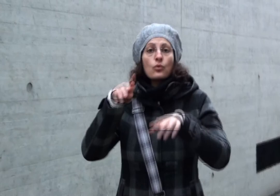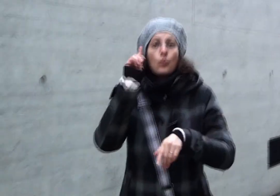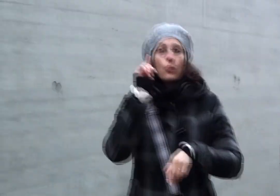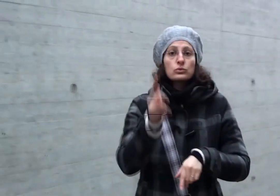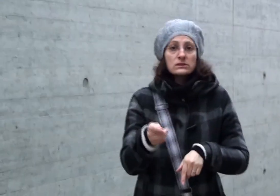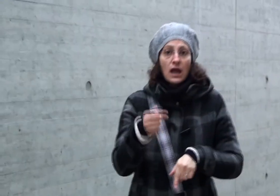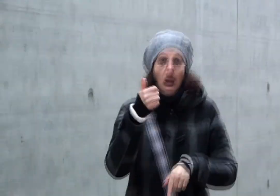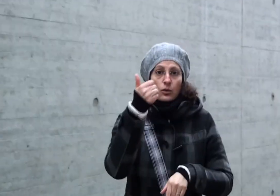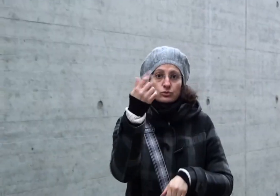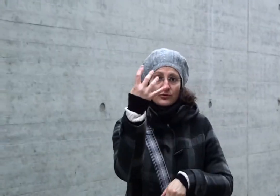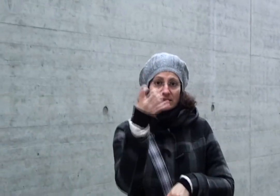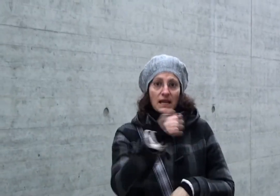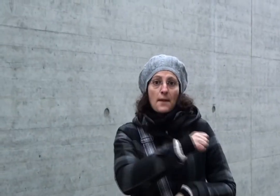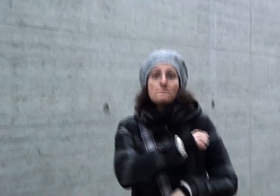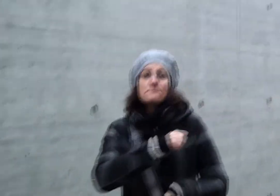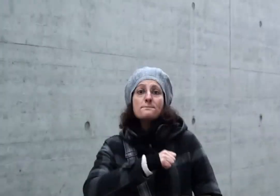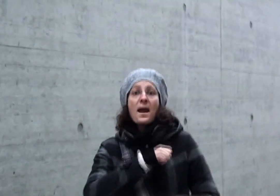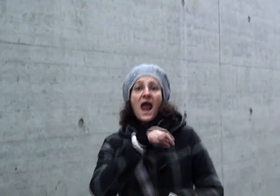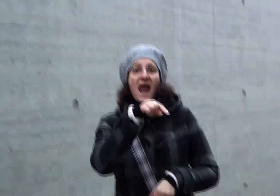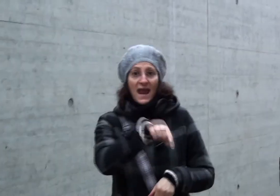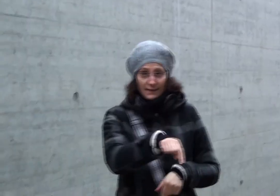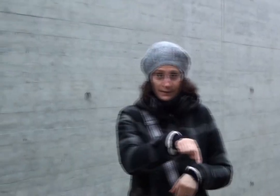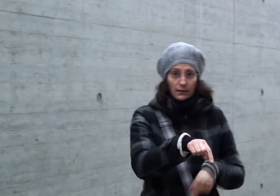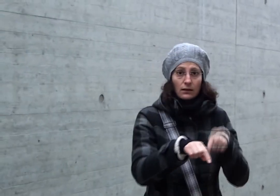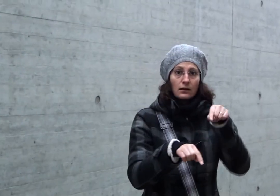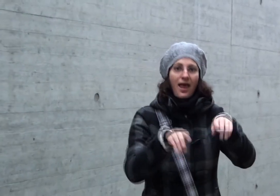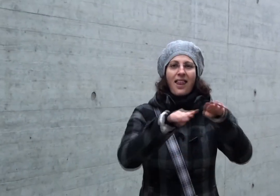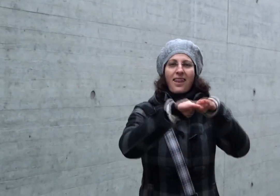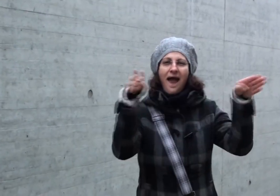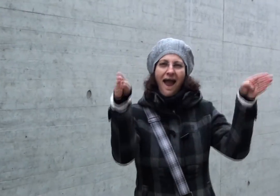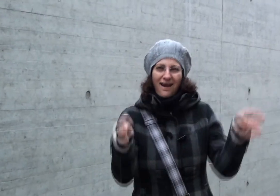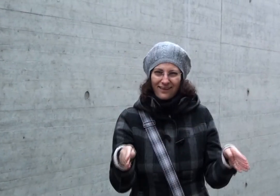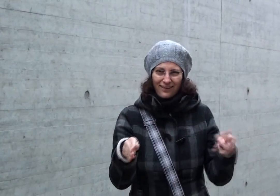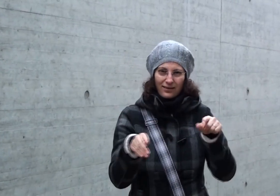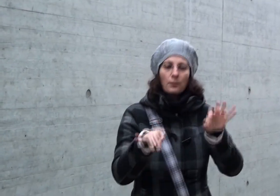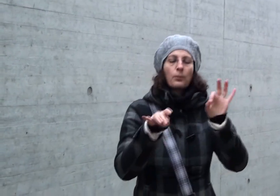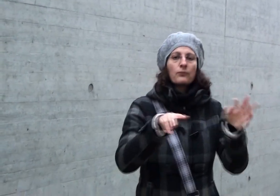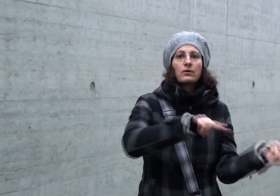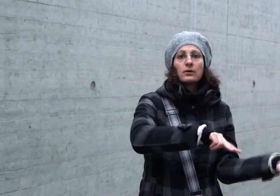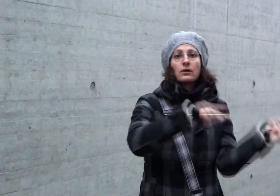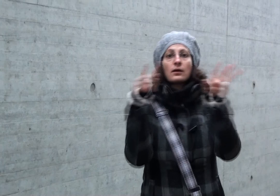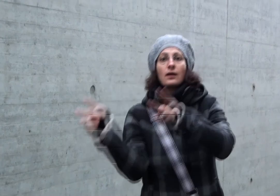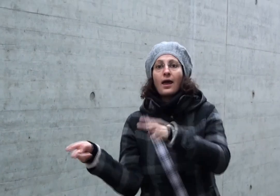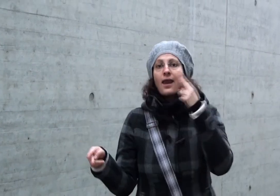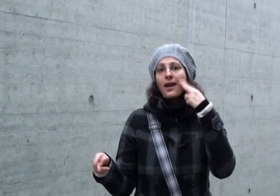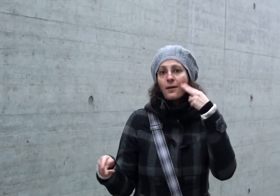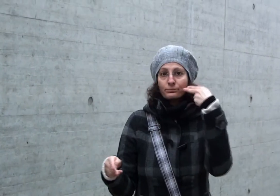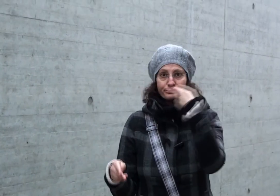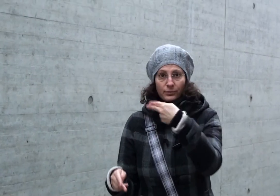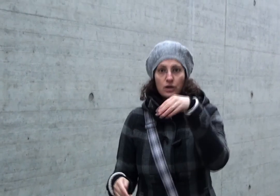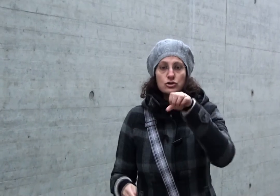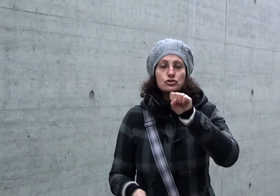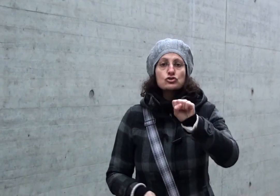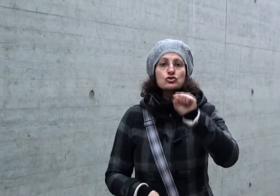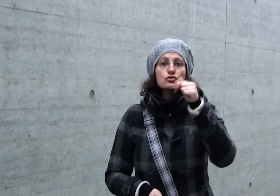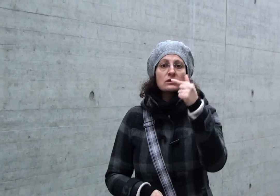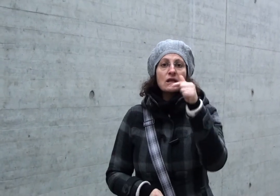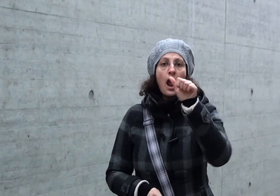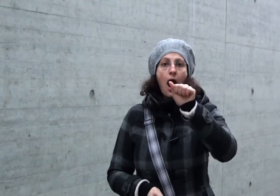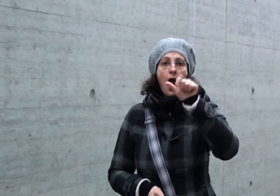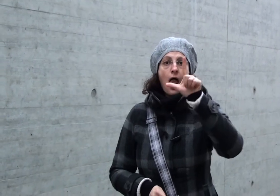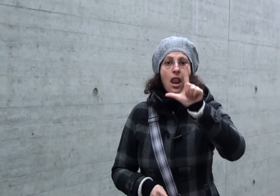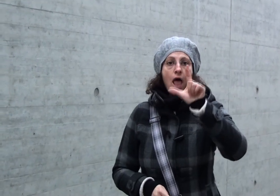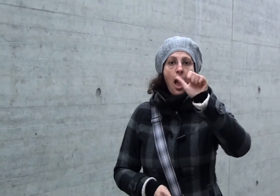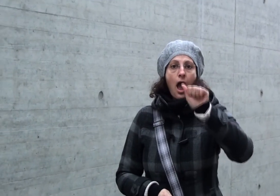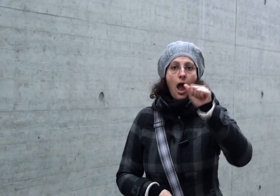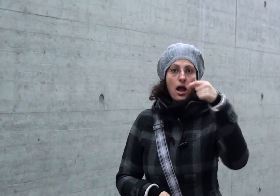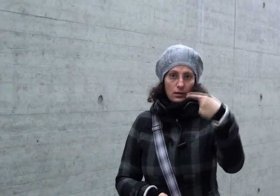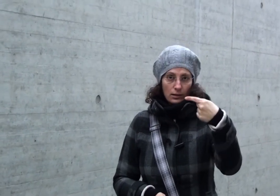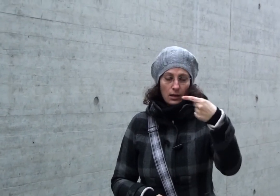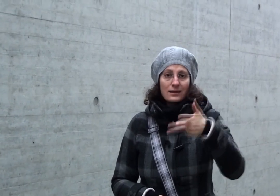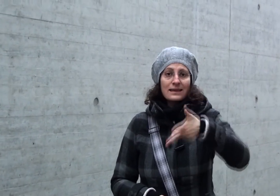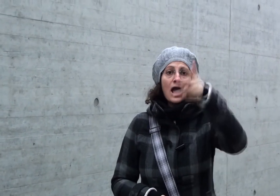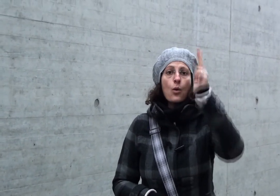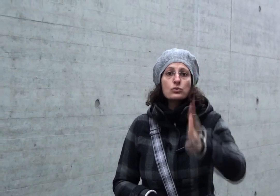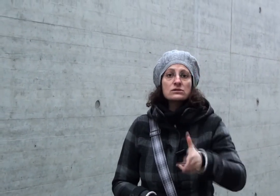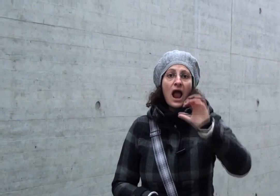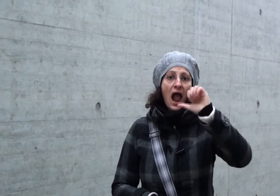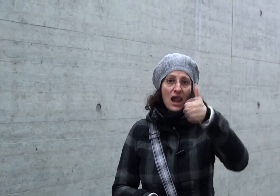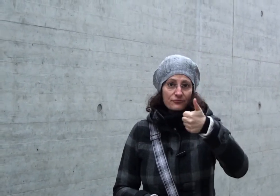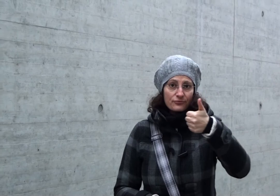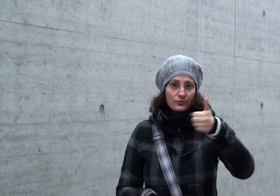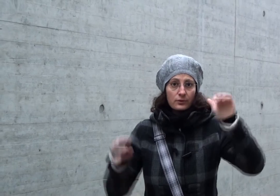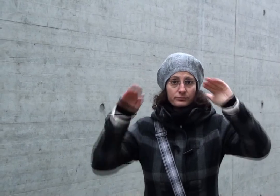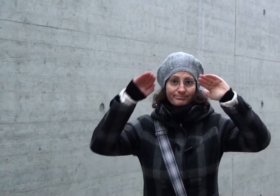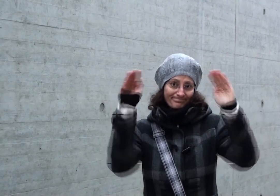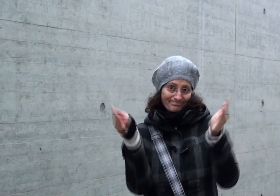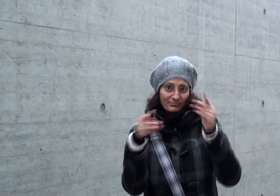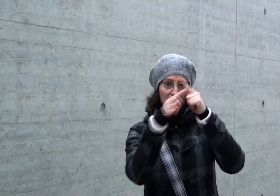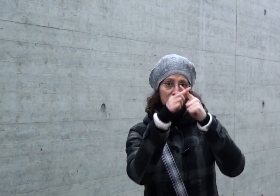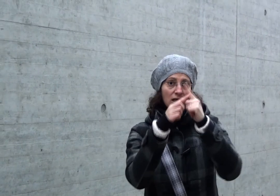Mai 1941 Das Lager erhält die Bezeichnung Stalag 311 (XI C)